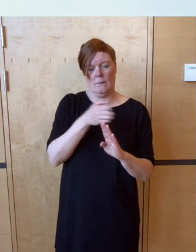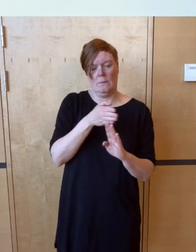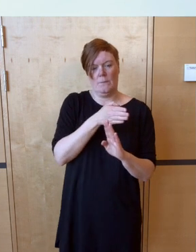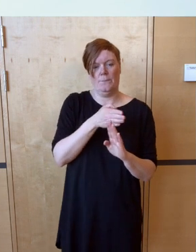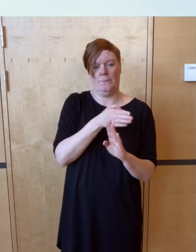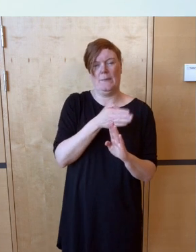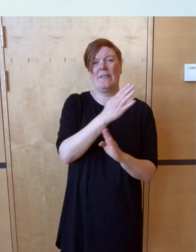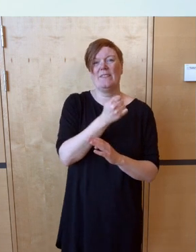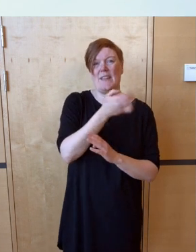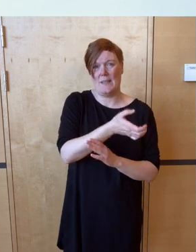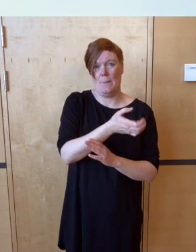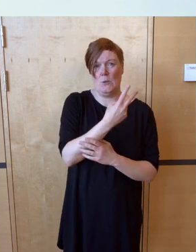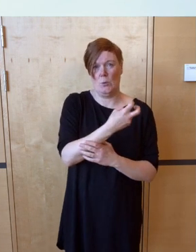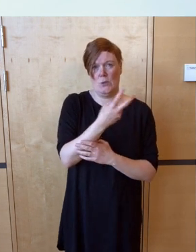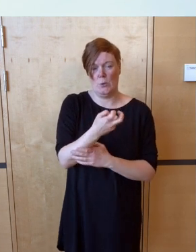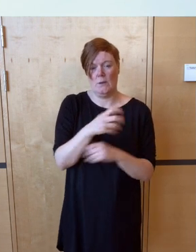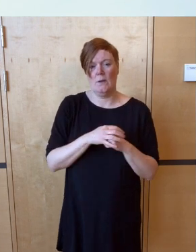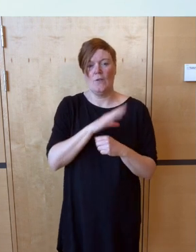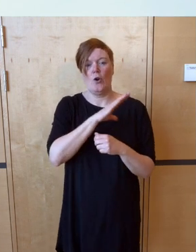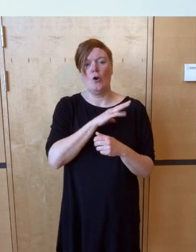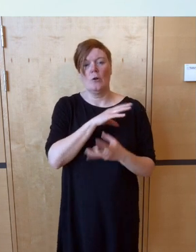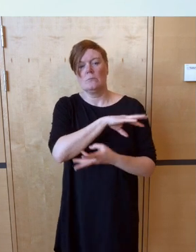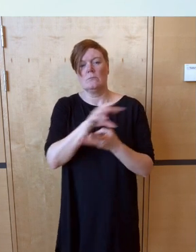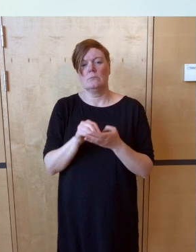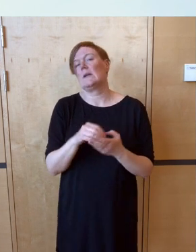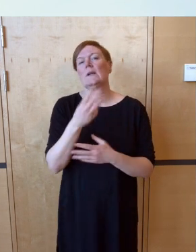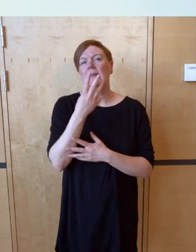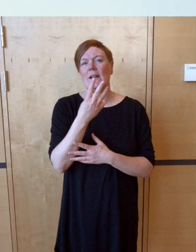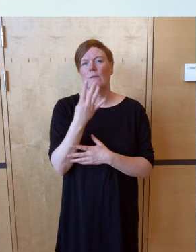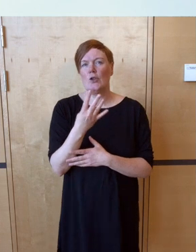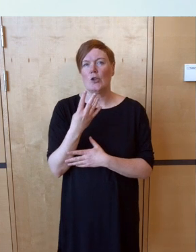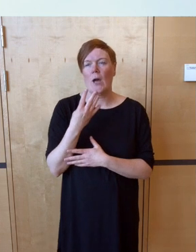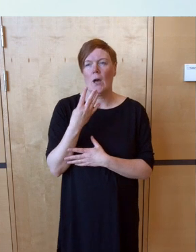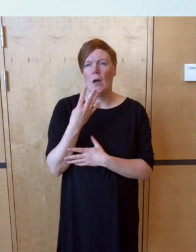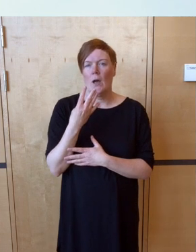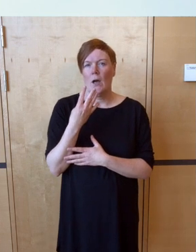På de 34 pågående projekten över 20 mkr i kommunkoncernen